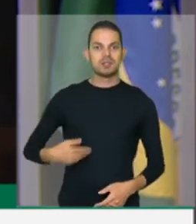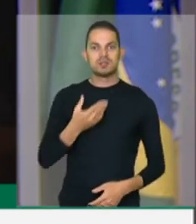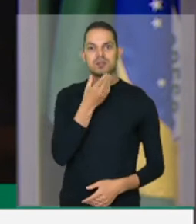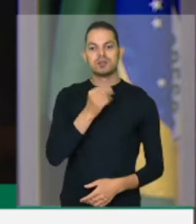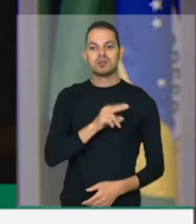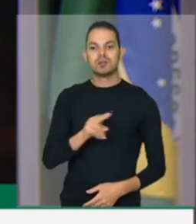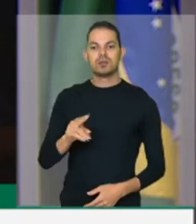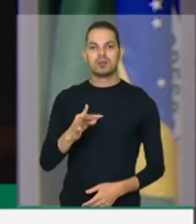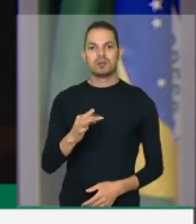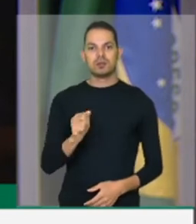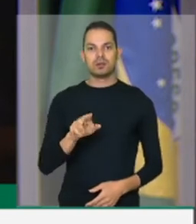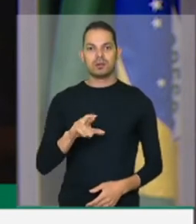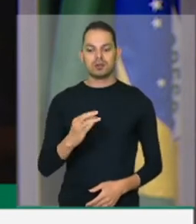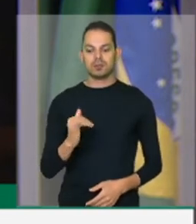PROCEDA COM A SUSPENSÃO DO LEILÃO DE CONCESSÃO DA